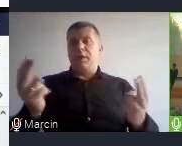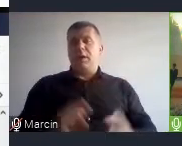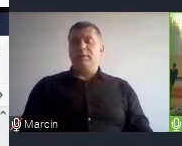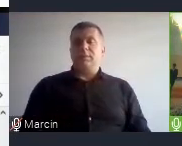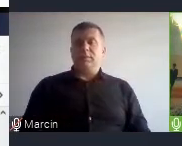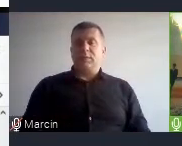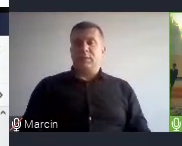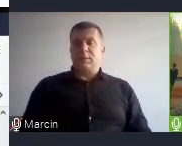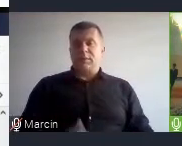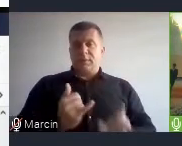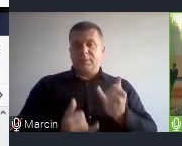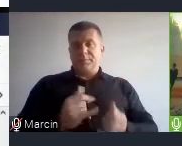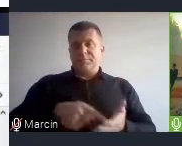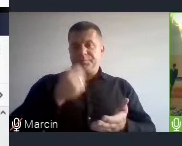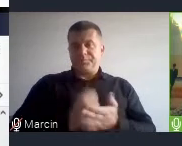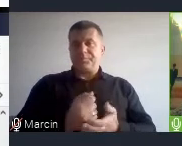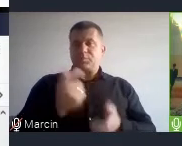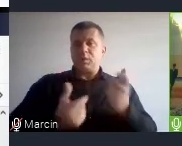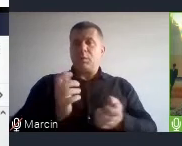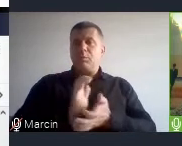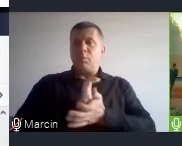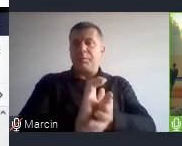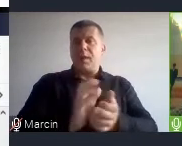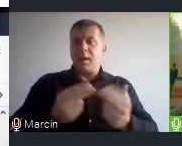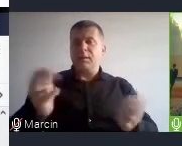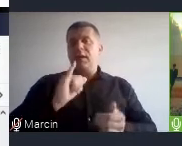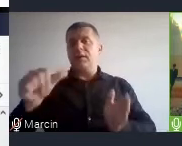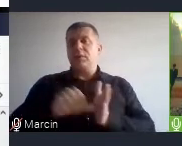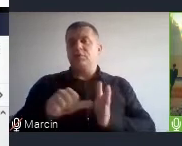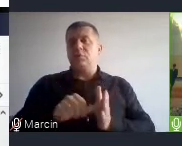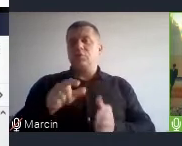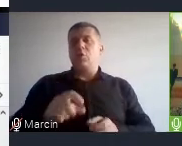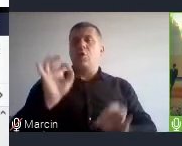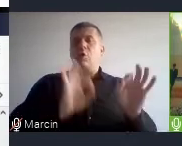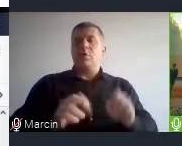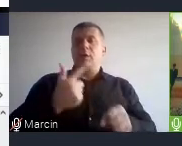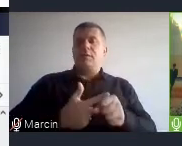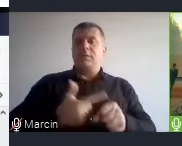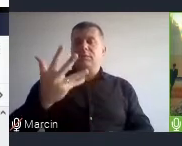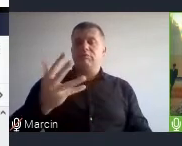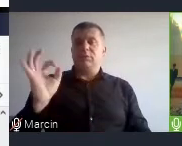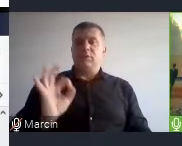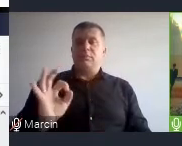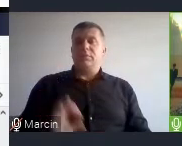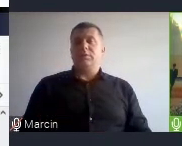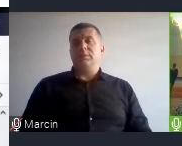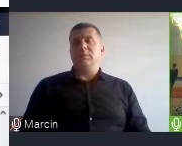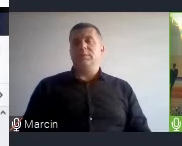Jeżeli znowu opublikowano, ale za pomocą innych środków, to korekta 25%.